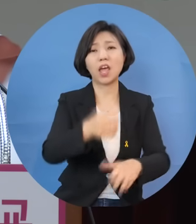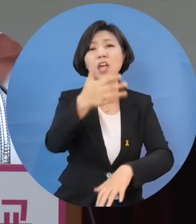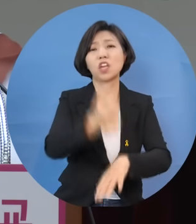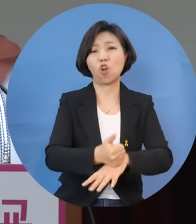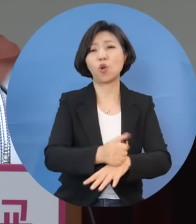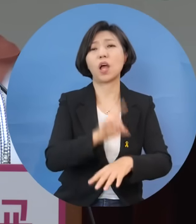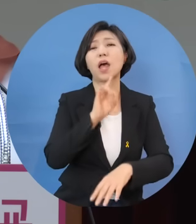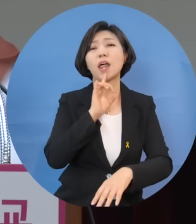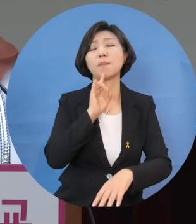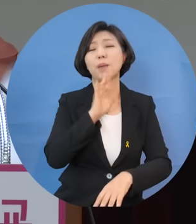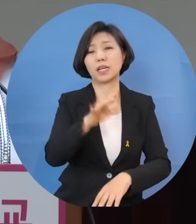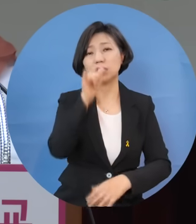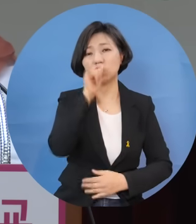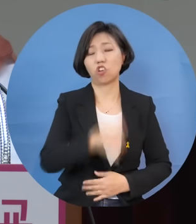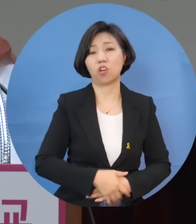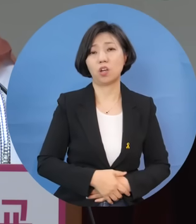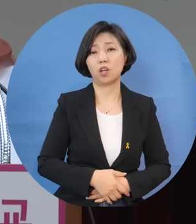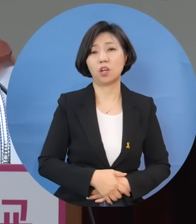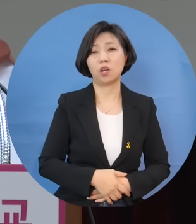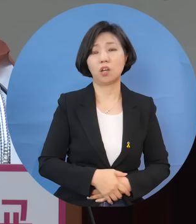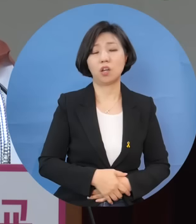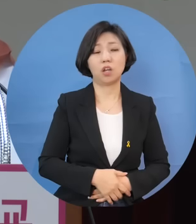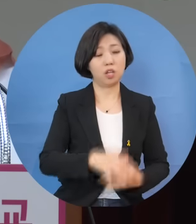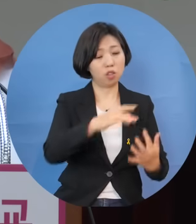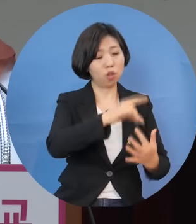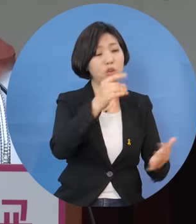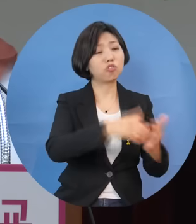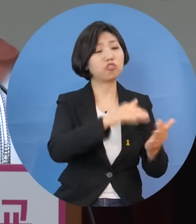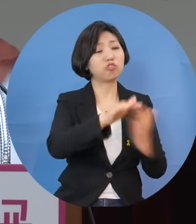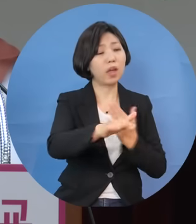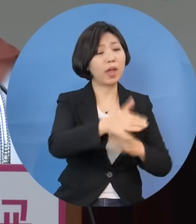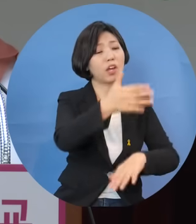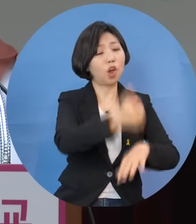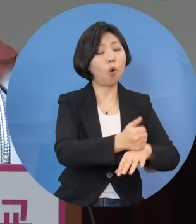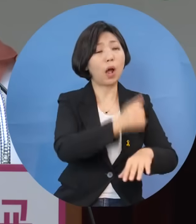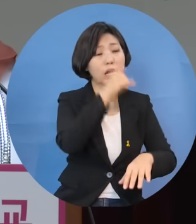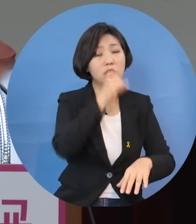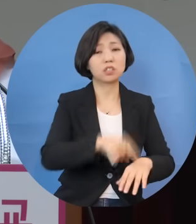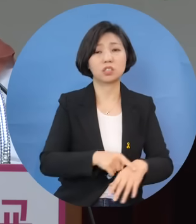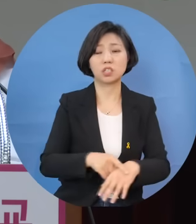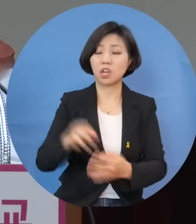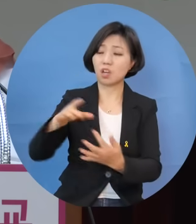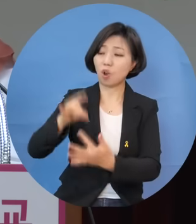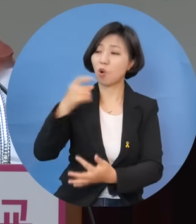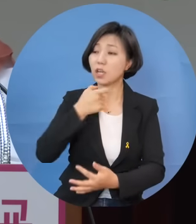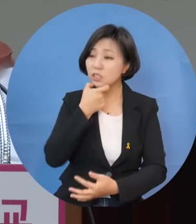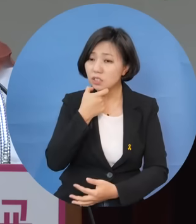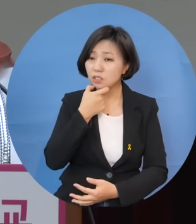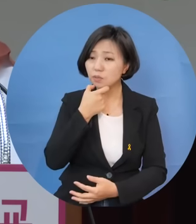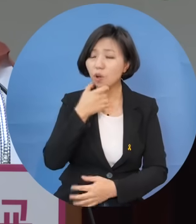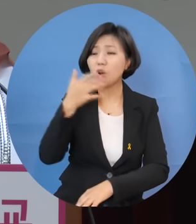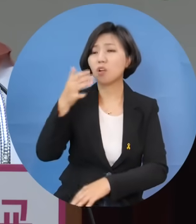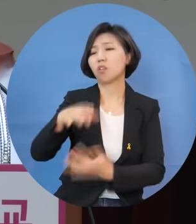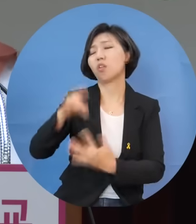그러면 이 선택을 하고 그 결과를 받든지, 이 결과가 싫으면 이 선택을 안 하든지,